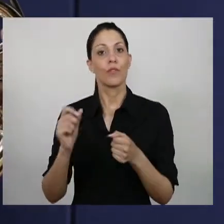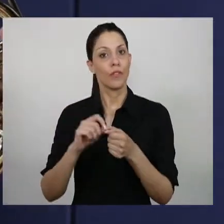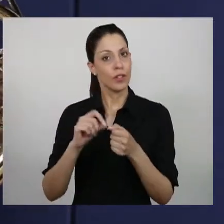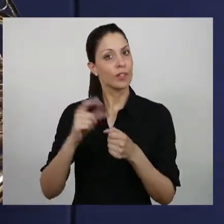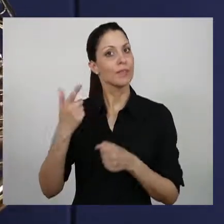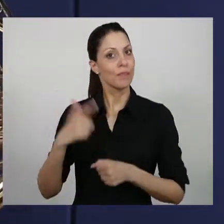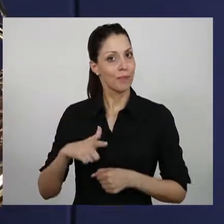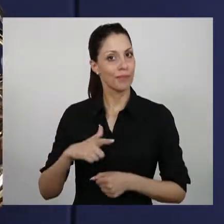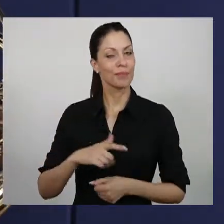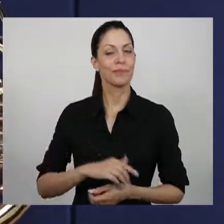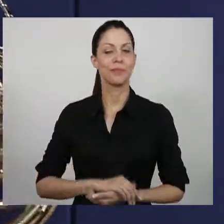e é isso que eu vou fazer agora.